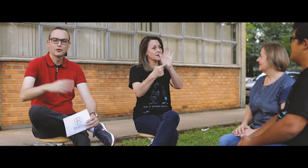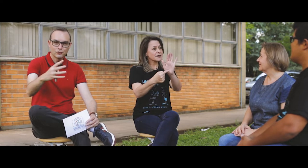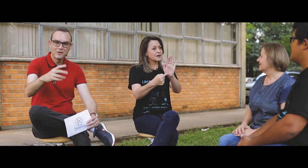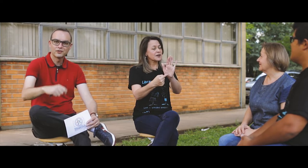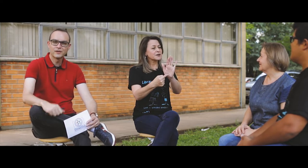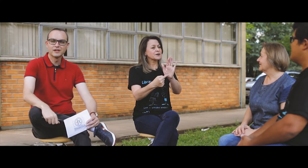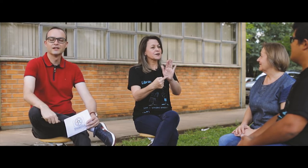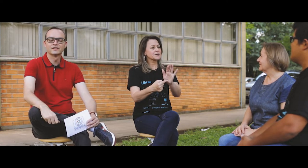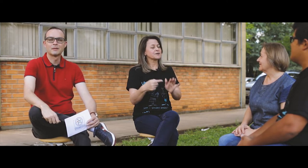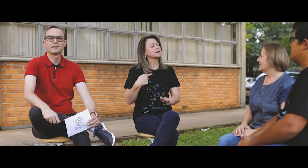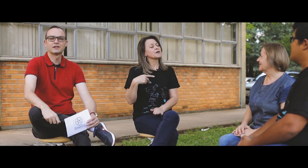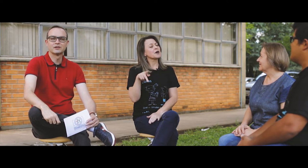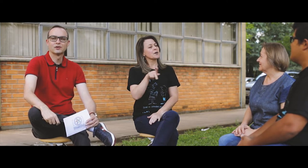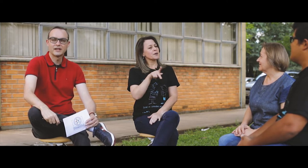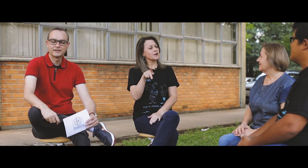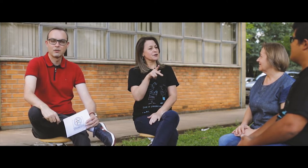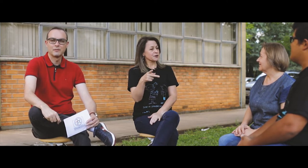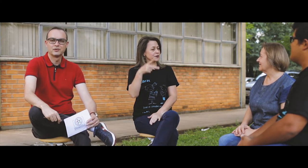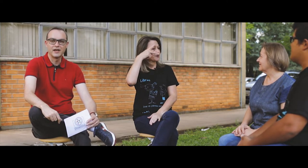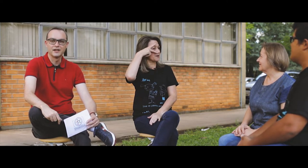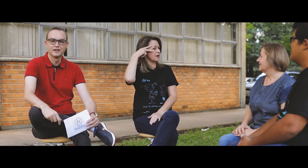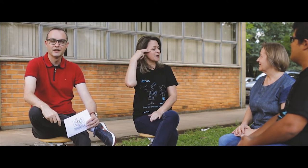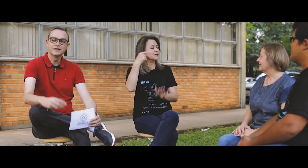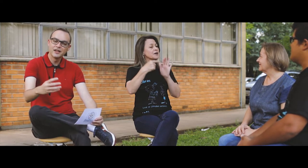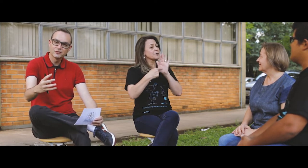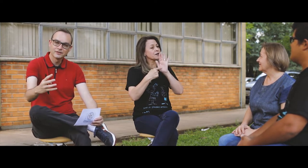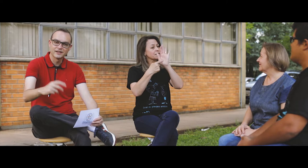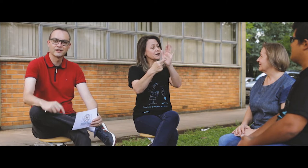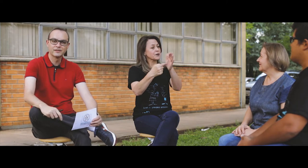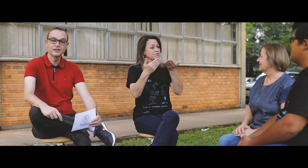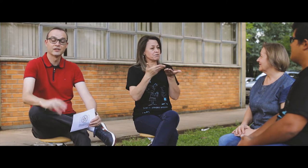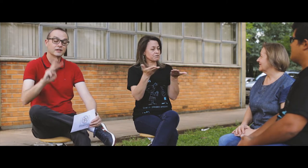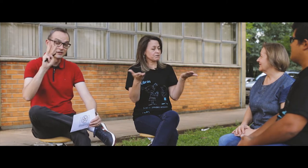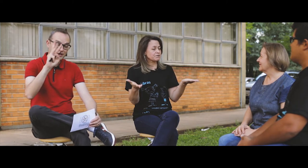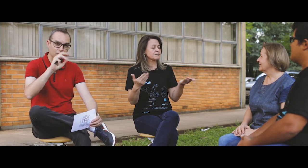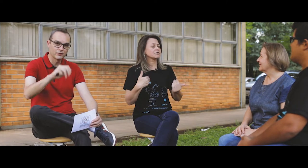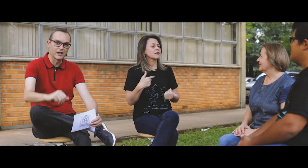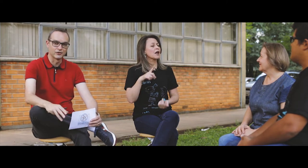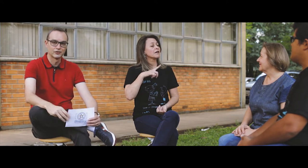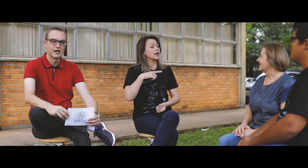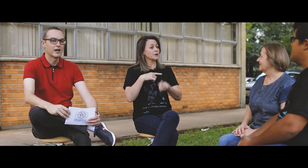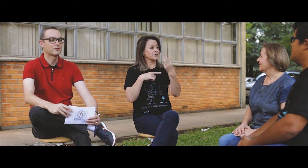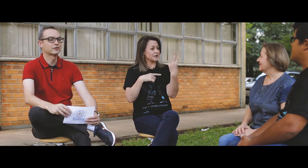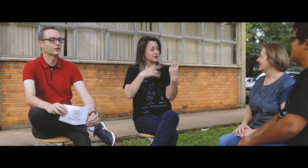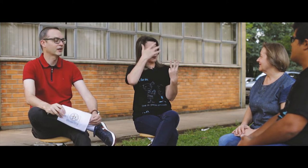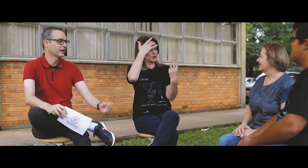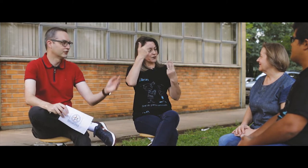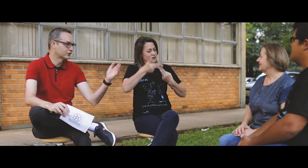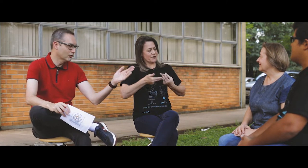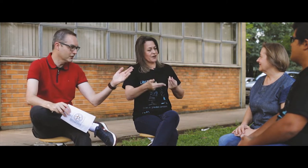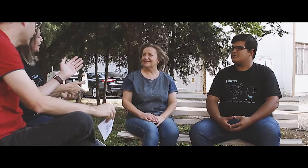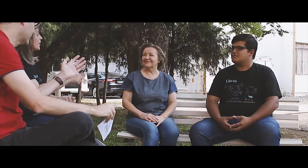Eu sou Márcio Fernandes apresentador desta Websérie e tenho desta vez três convidados; a professora Irene Stoke do